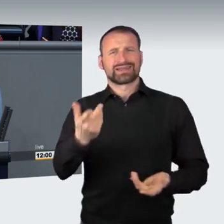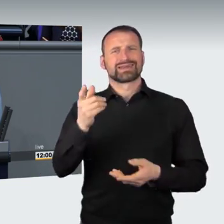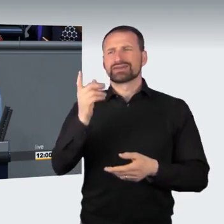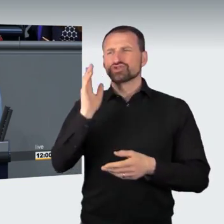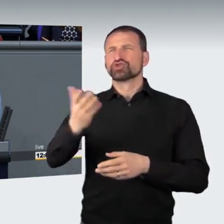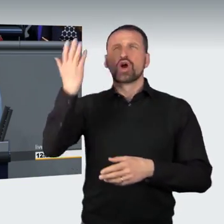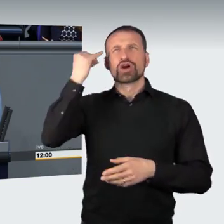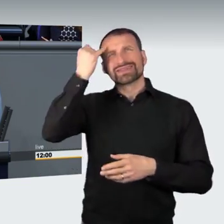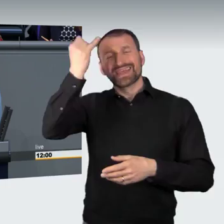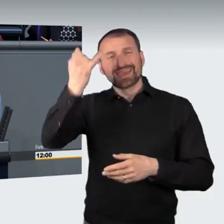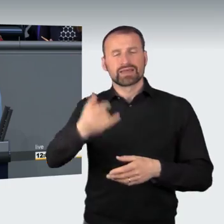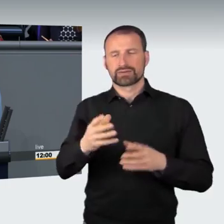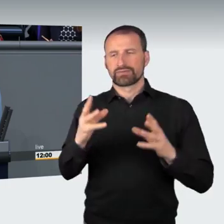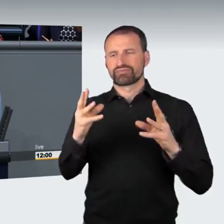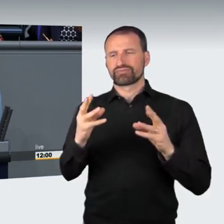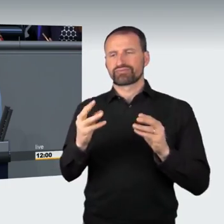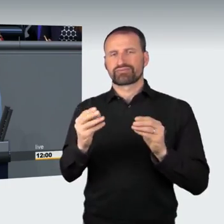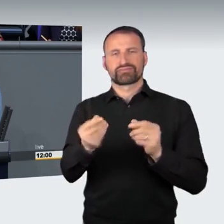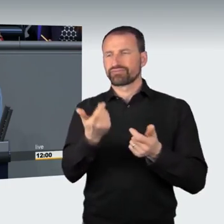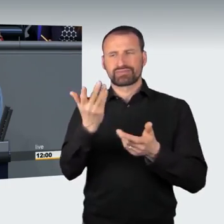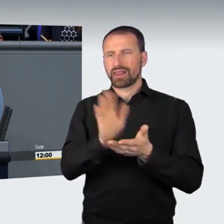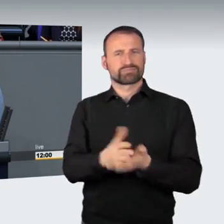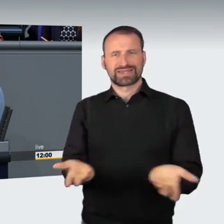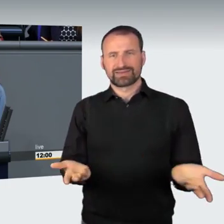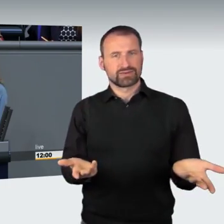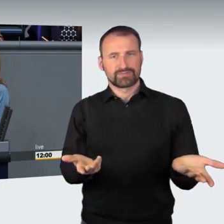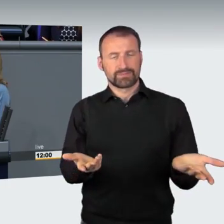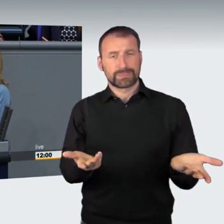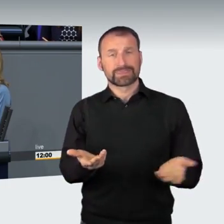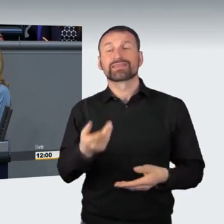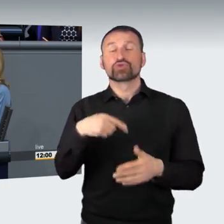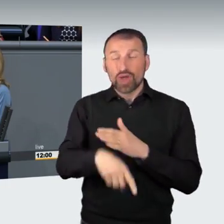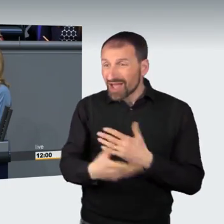hineinverhandelt hat. Da gibt es Ausnahmen beim Neubau,